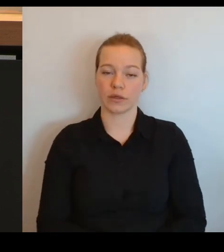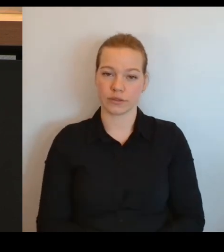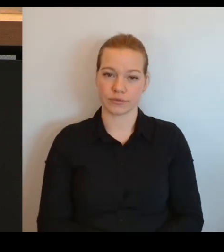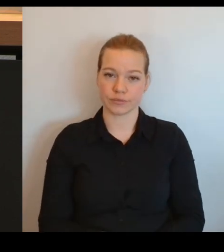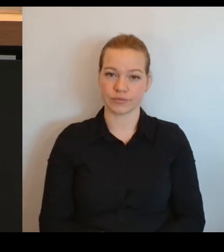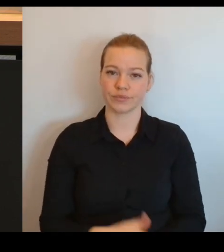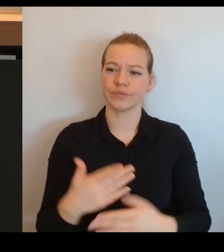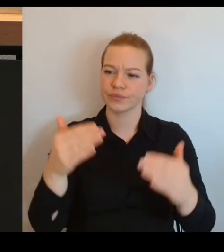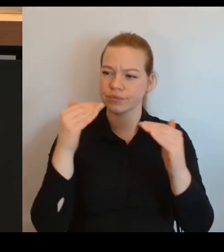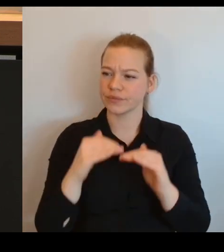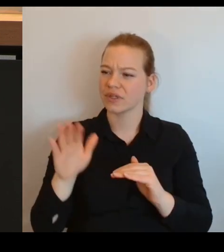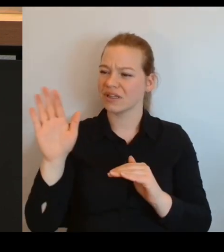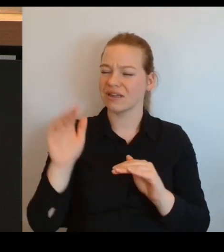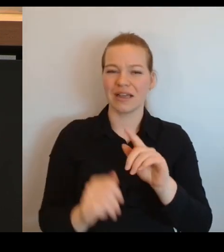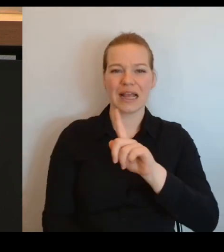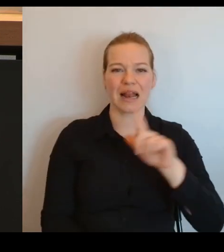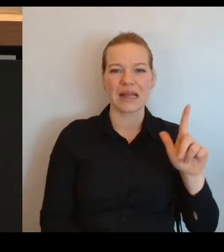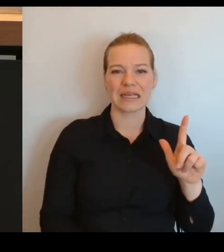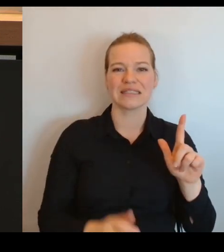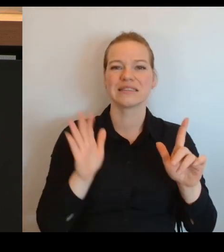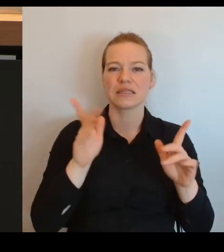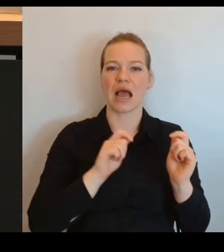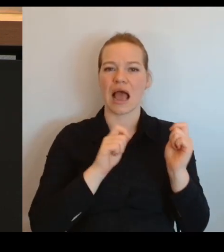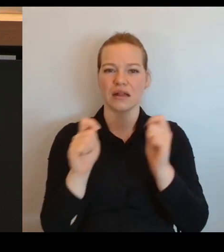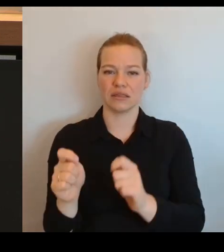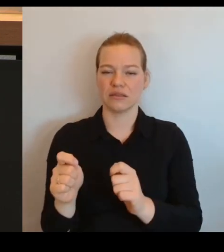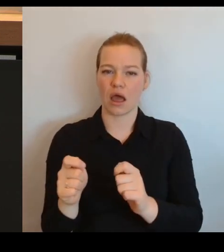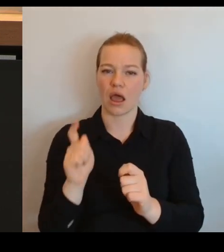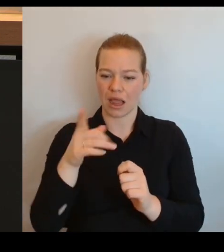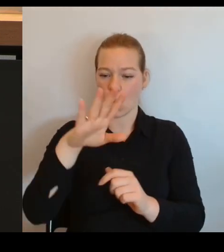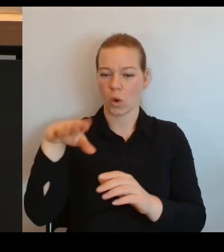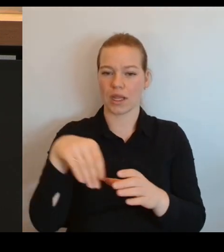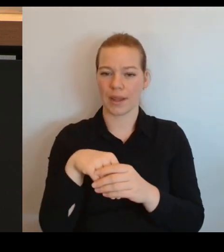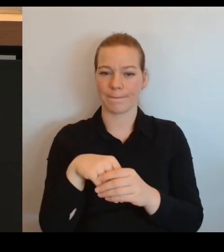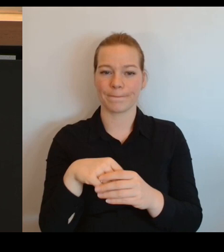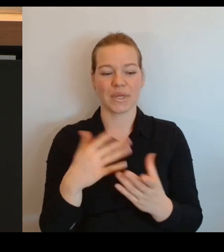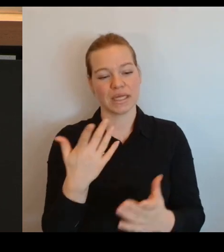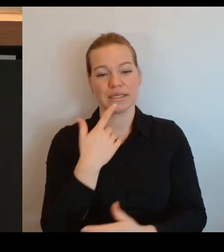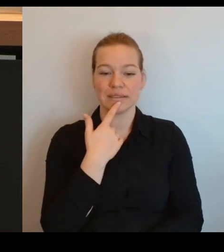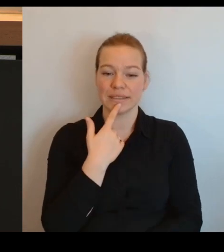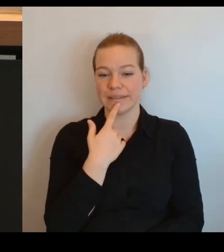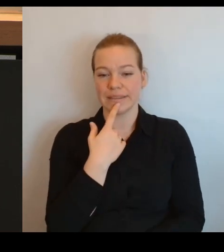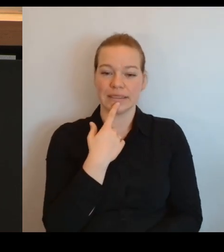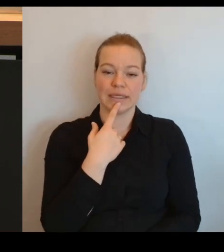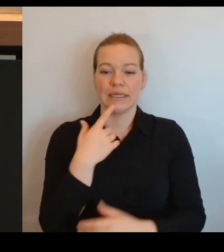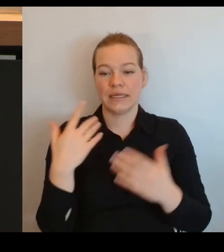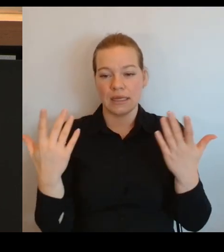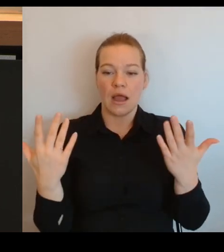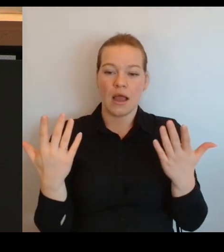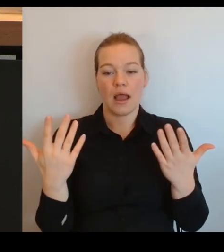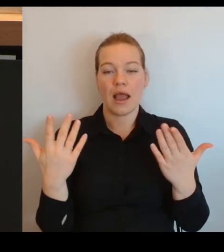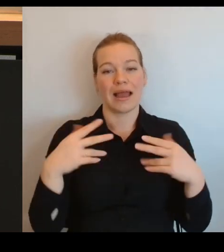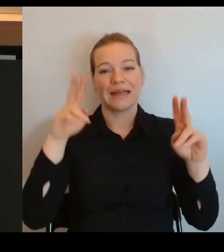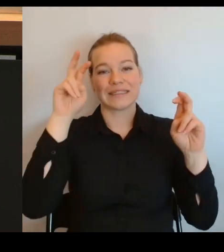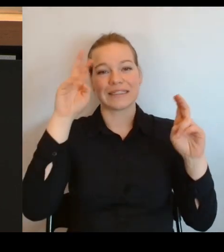Ja, Alarmismus im Titel, das kann man machen, Aber auch da hilft mal wieder der Blick ins Gesetz. Paragraf 45 Die Straßenverkehrsordnung sagt